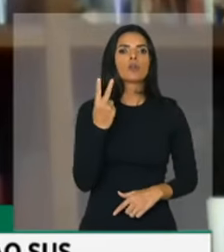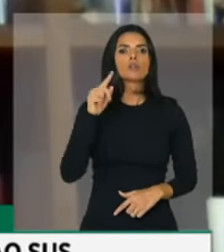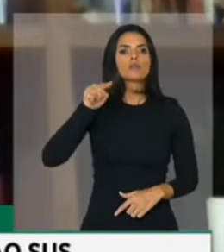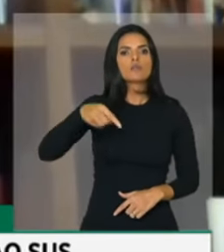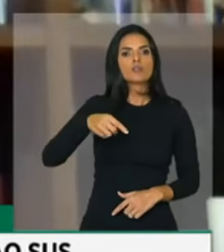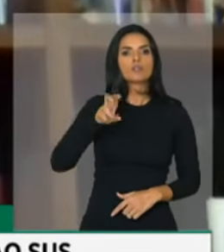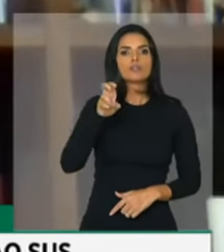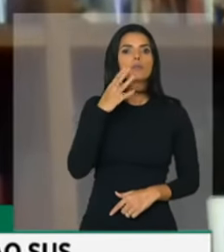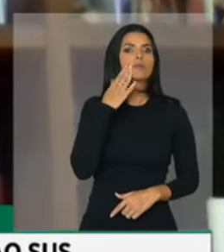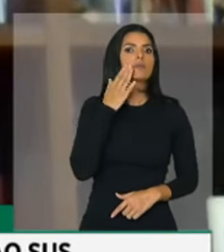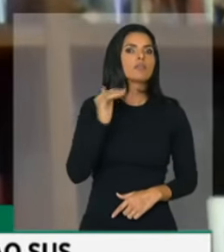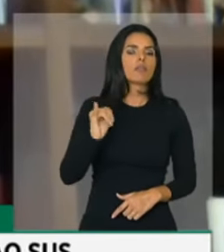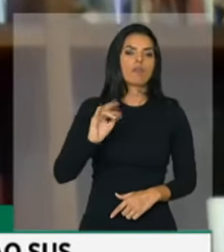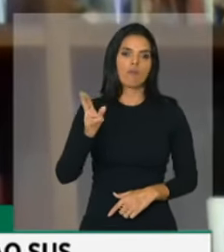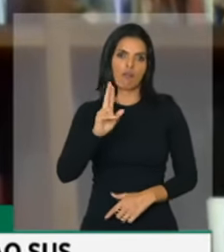ENTÃO É ÓBVIO QUE NÓS TEREMOS A DIZER, COMO A TV